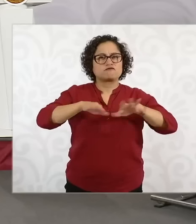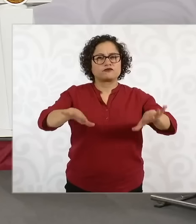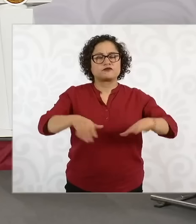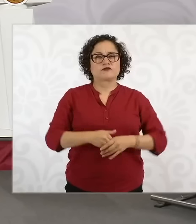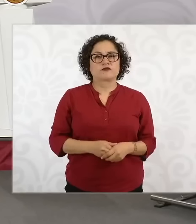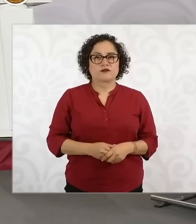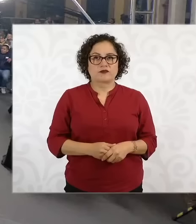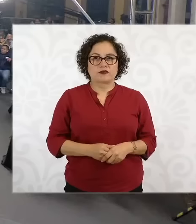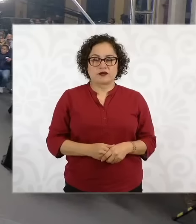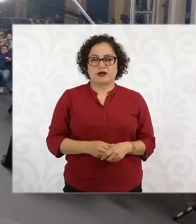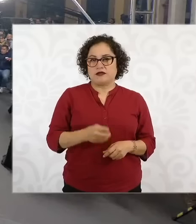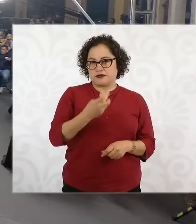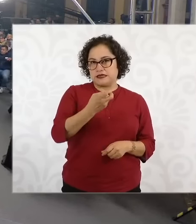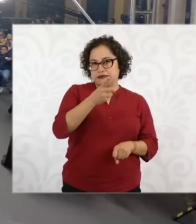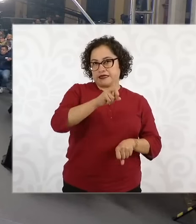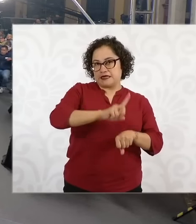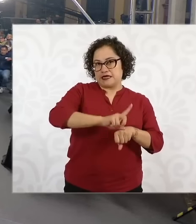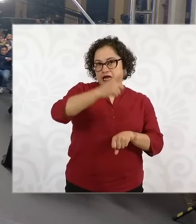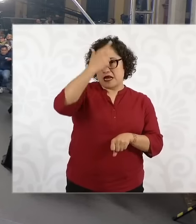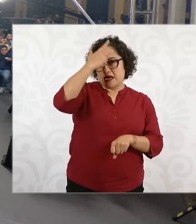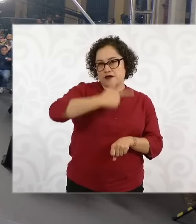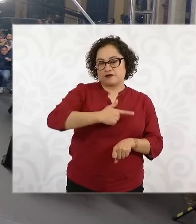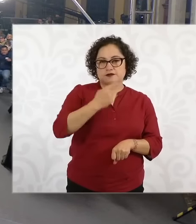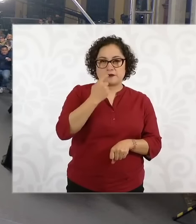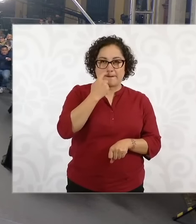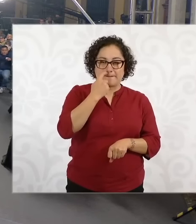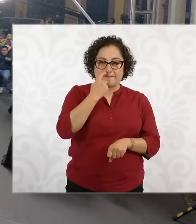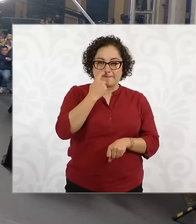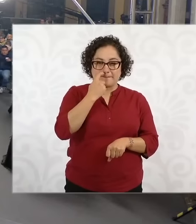de esa noche. Hasta parece que este empresario